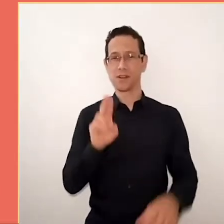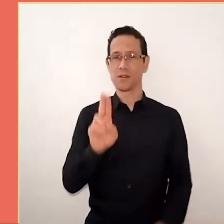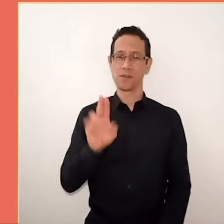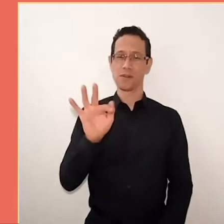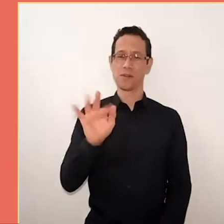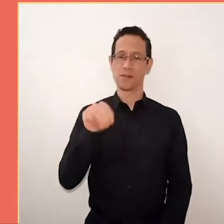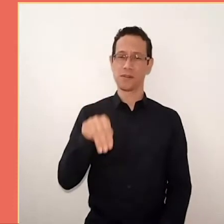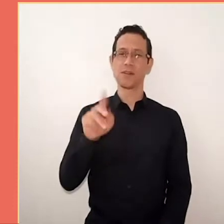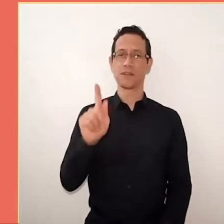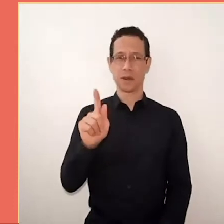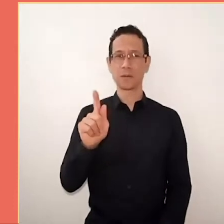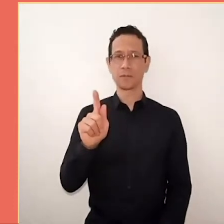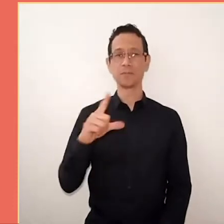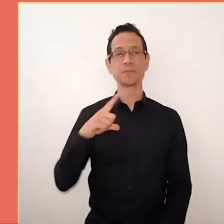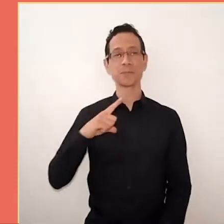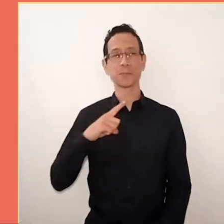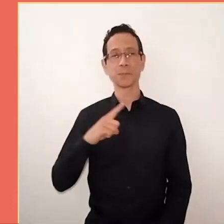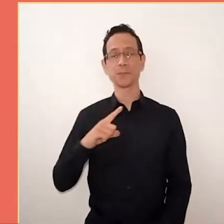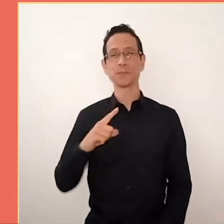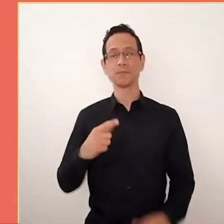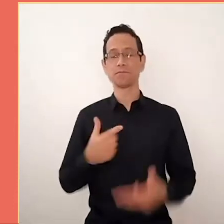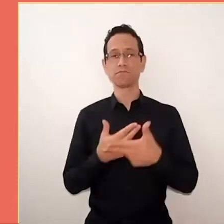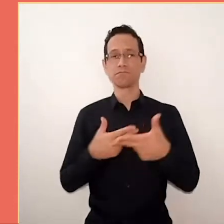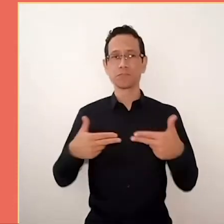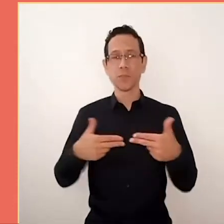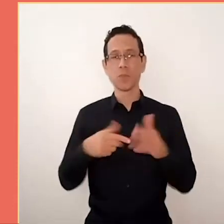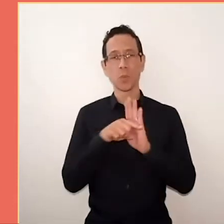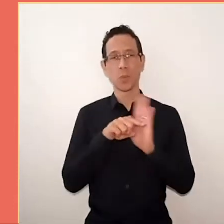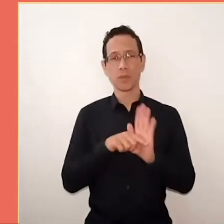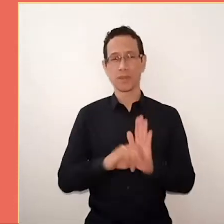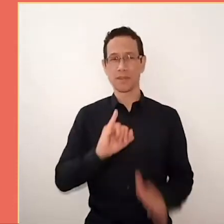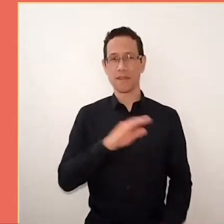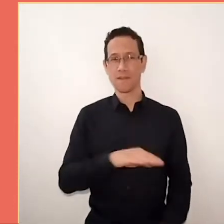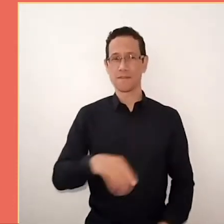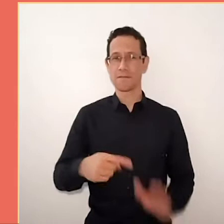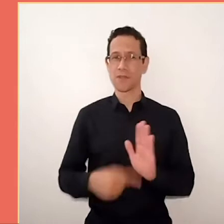ela tem como objetos de estudo a primeira infância, a educação infantil,